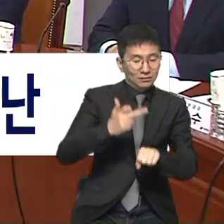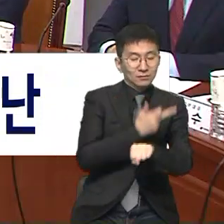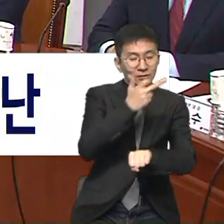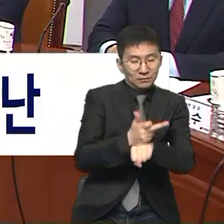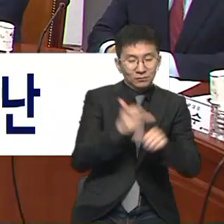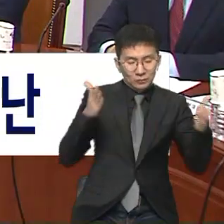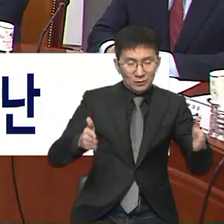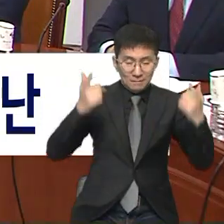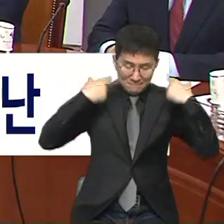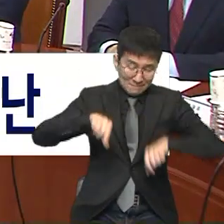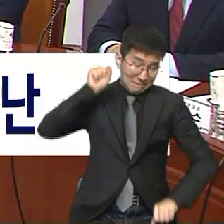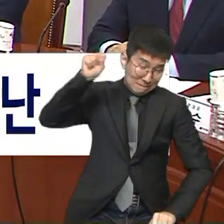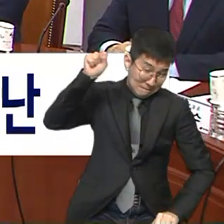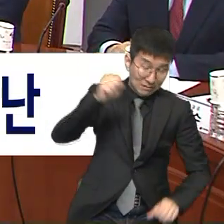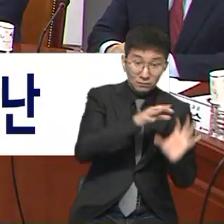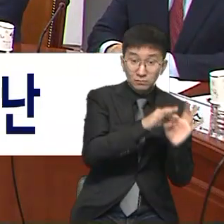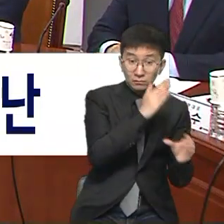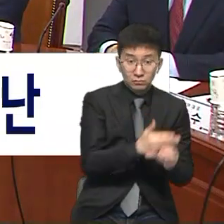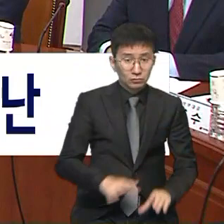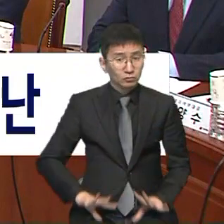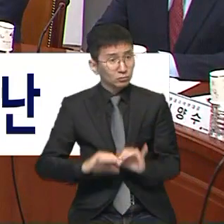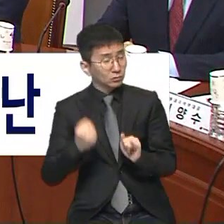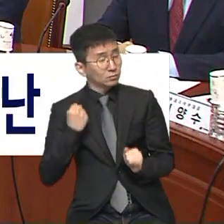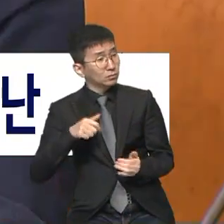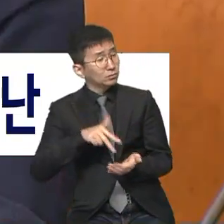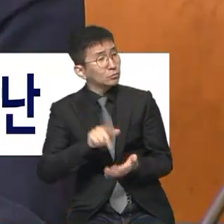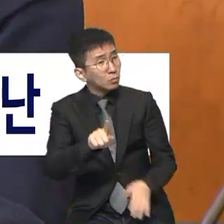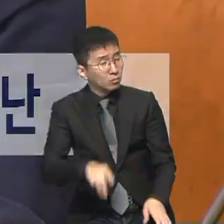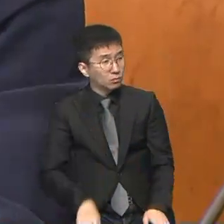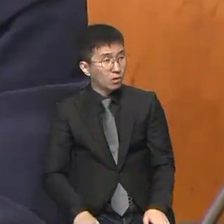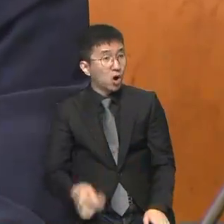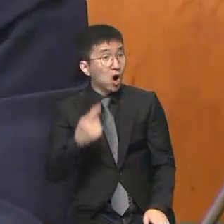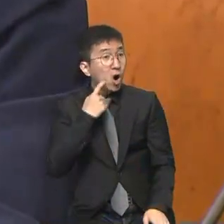거짓을 진실로 믿는 리플리 증후군에 빠진 거냐고 비난했습니다. SBS 김아영입니다.